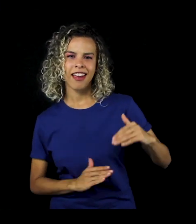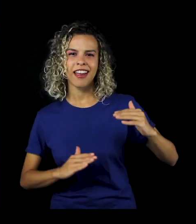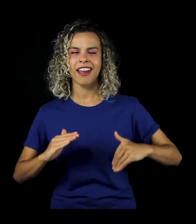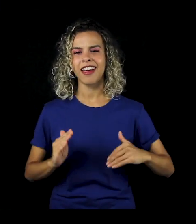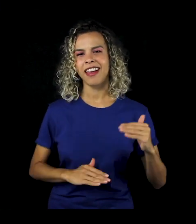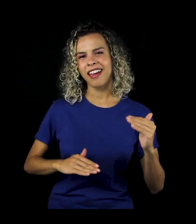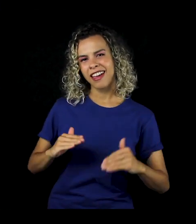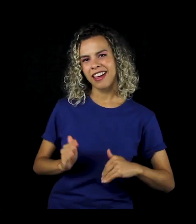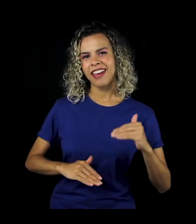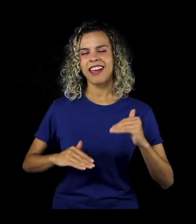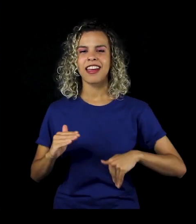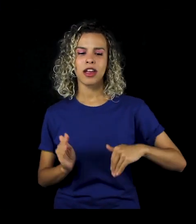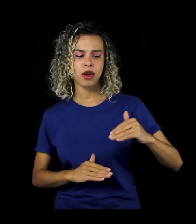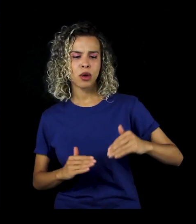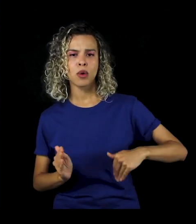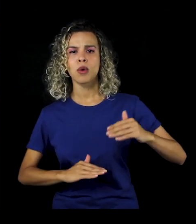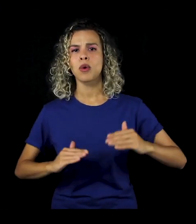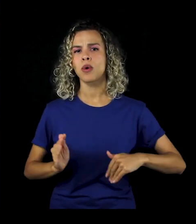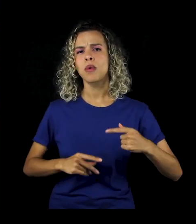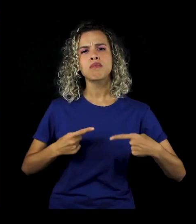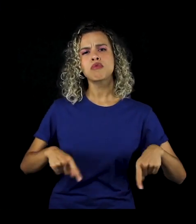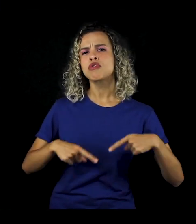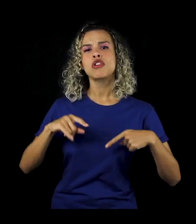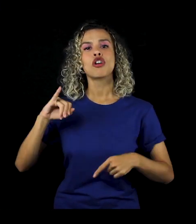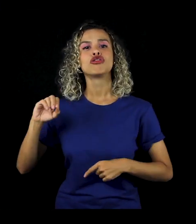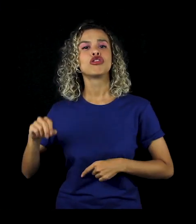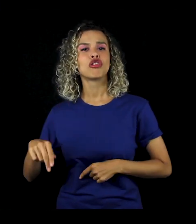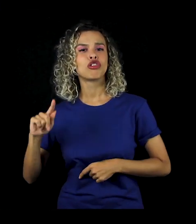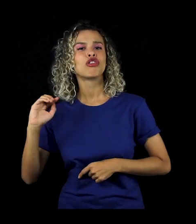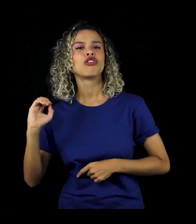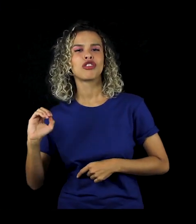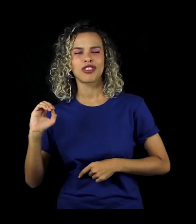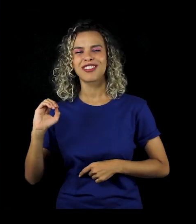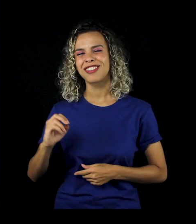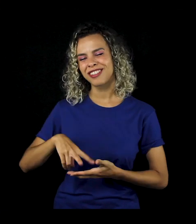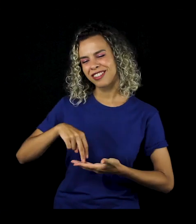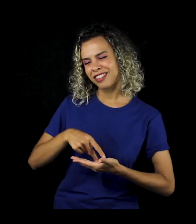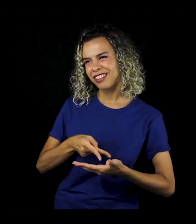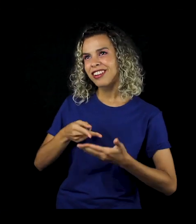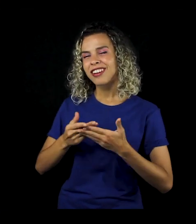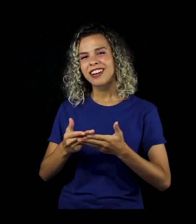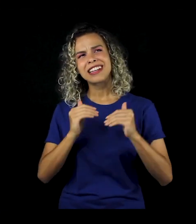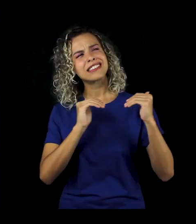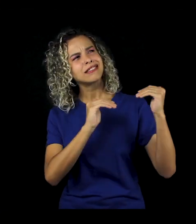Vou tocando o jongo E aos mestres agradecendo.